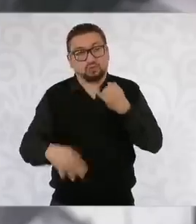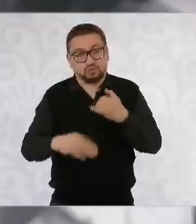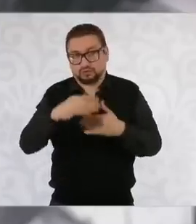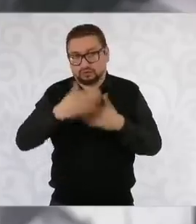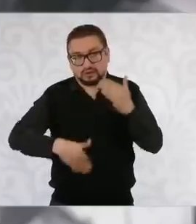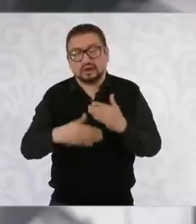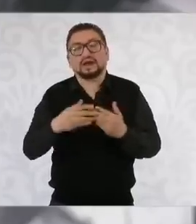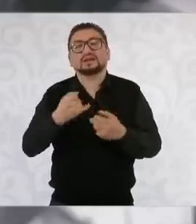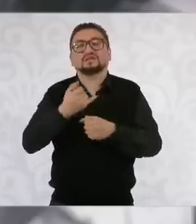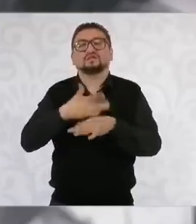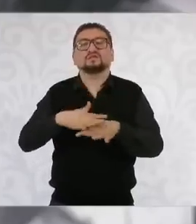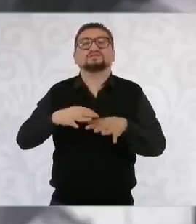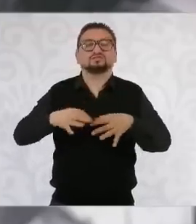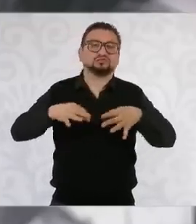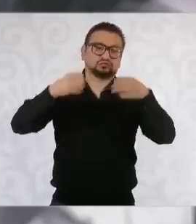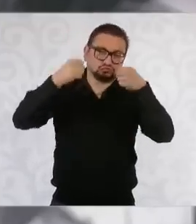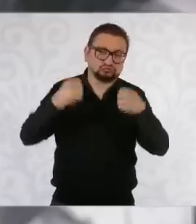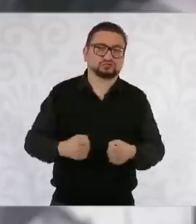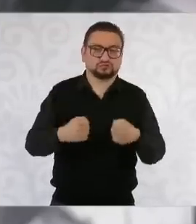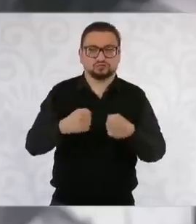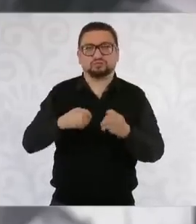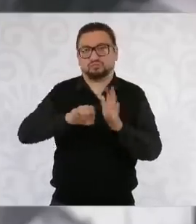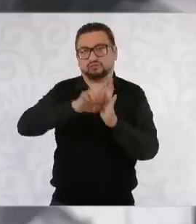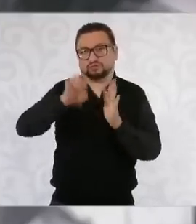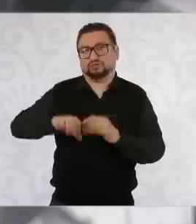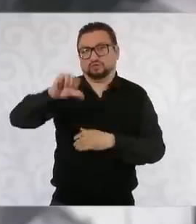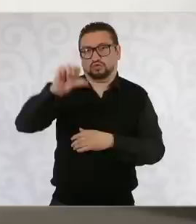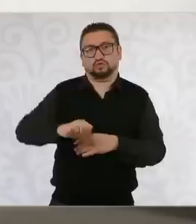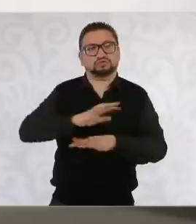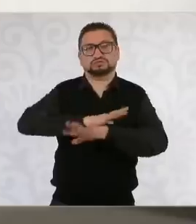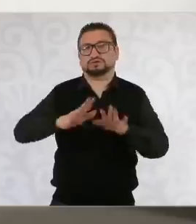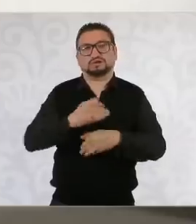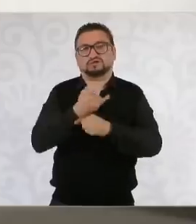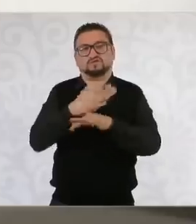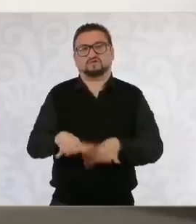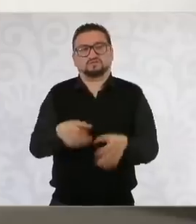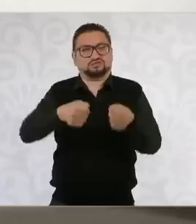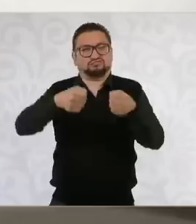son datos consolidados como los que presentamos hoy ya son los dados datos consolidados del mes